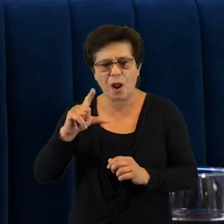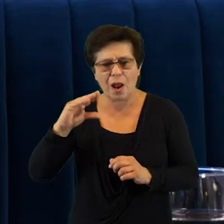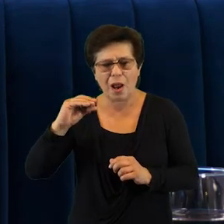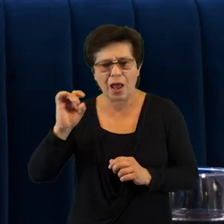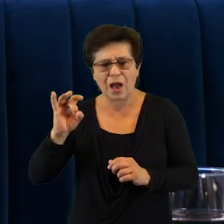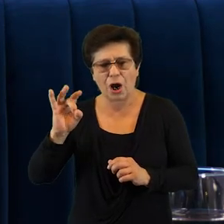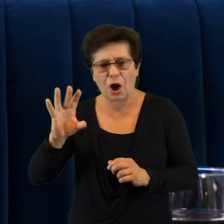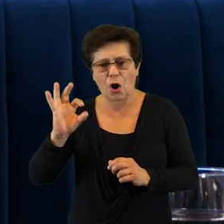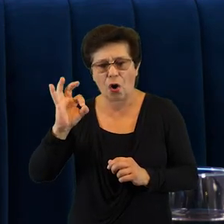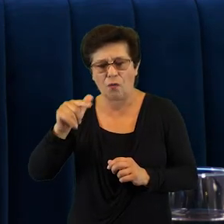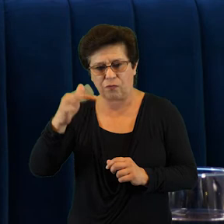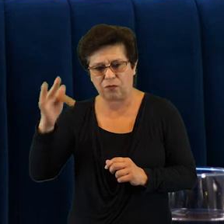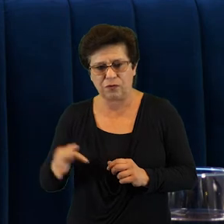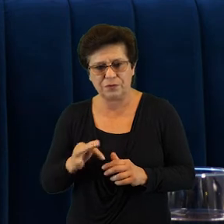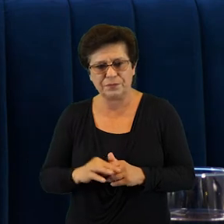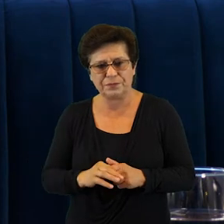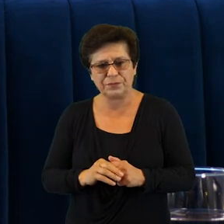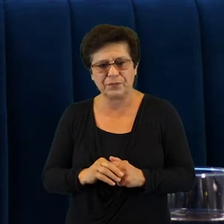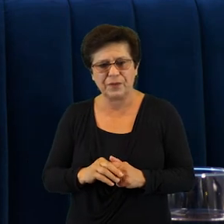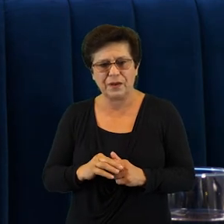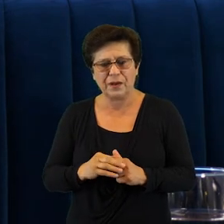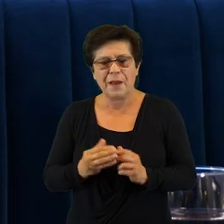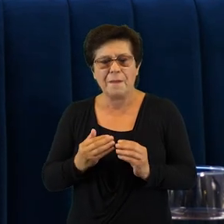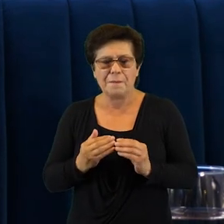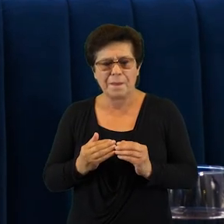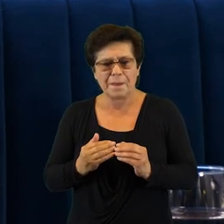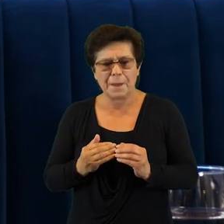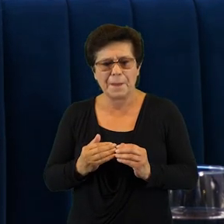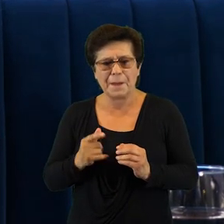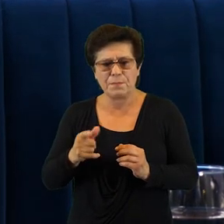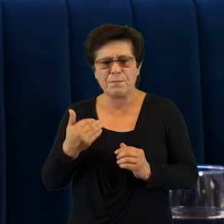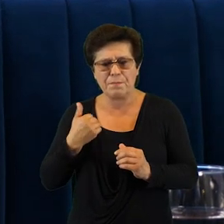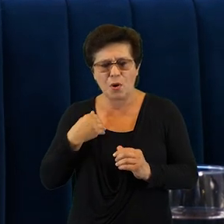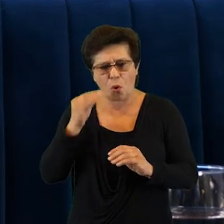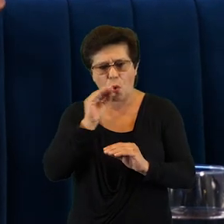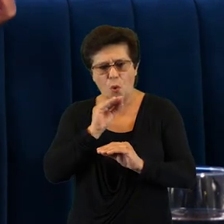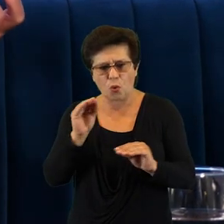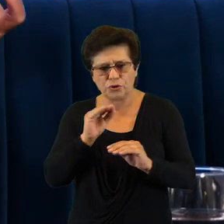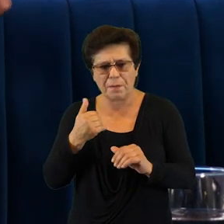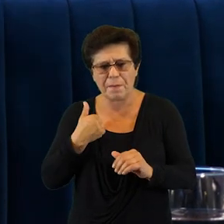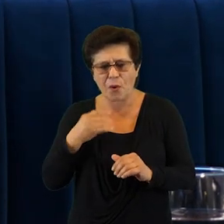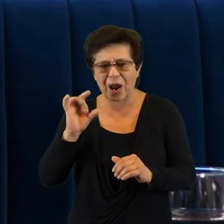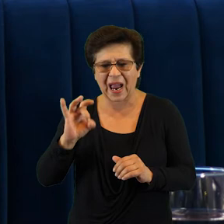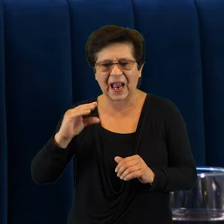Le Goff takim ich największym zwolennikiem, może i uczniem w Polsce był Geremek jako mediewista.